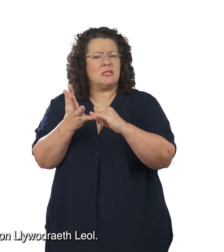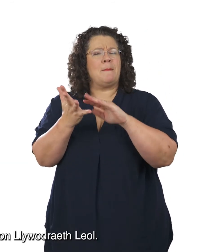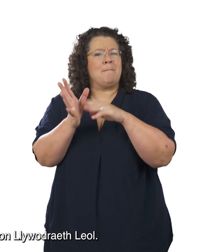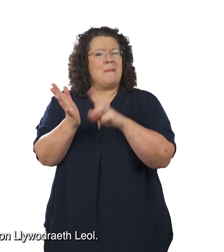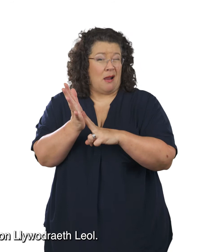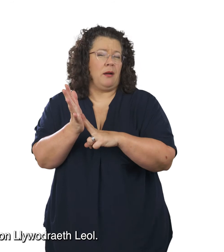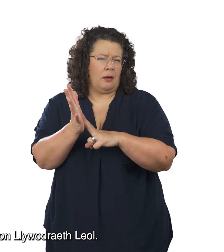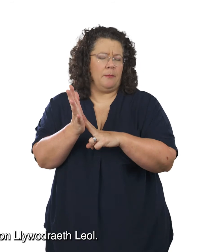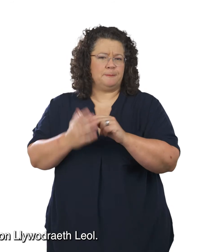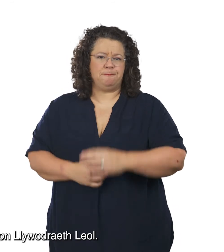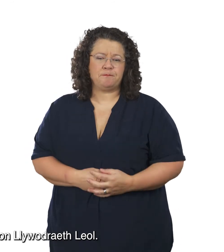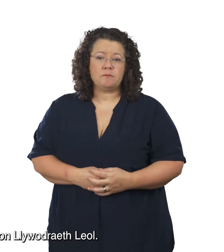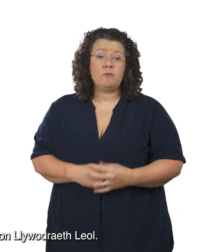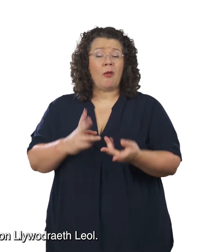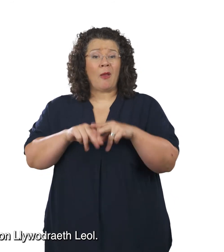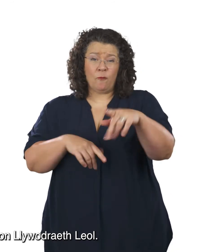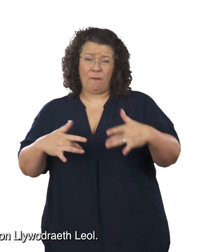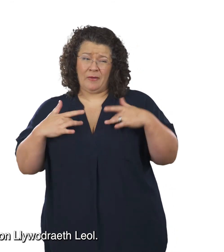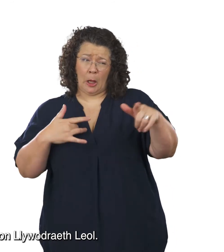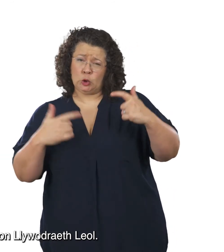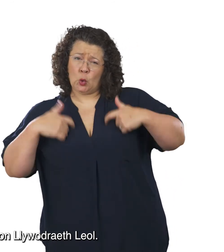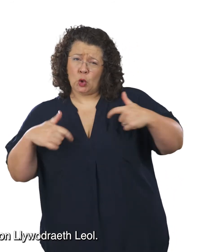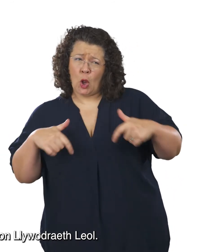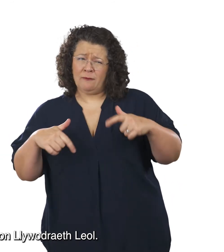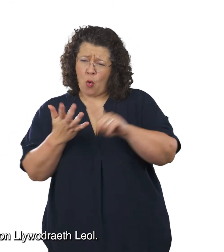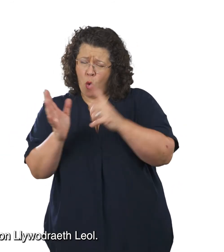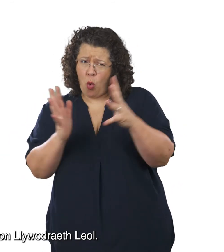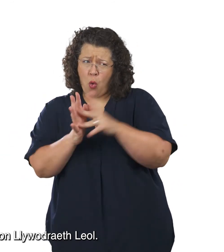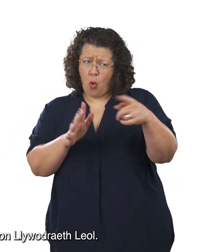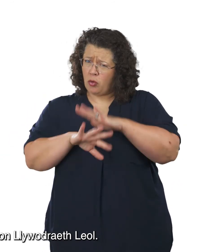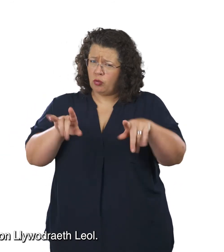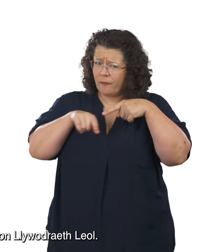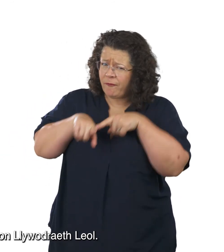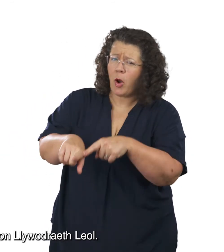at yr Ombwdsmon Llywodraeth Leol.